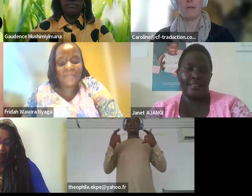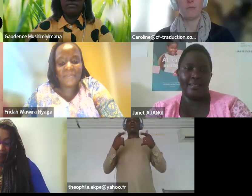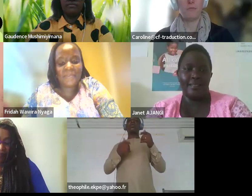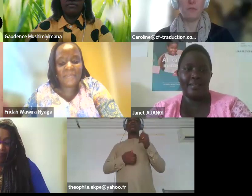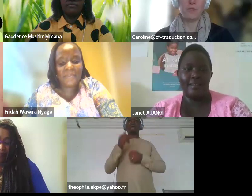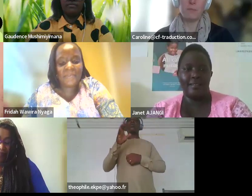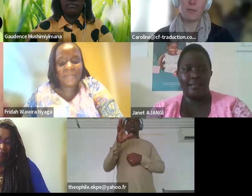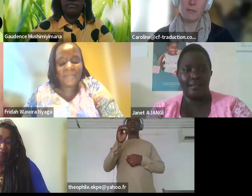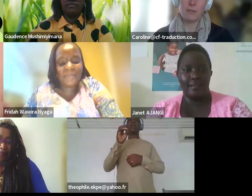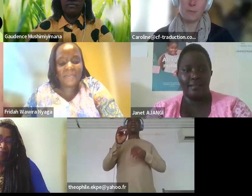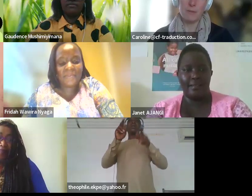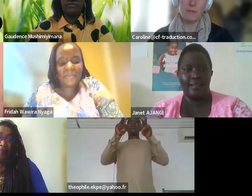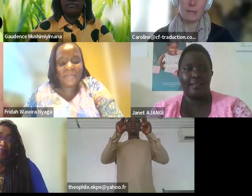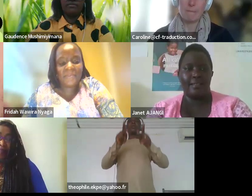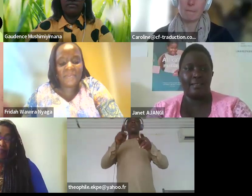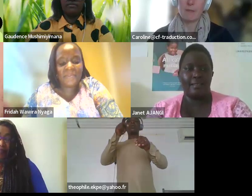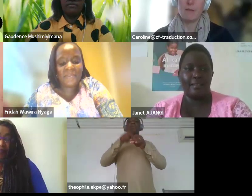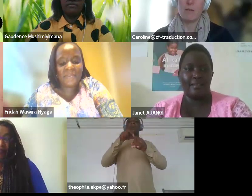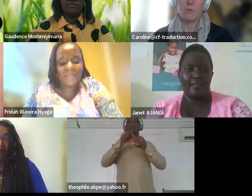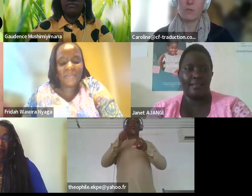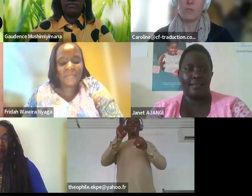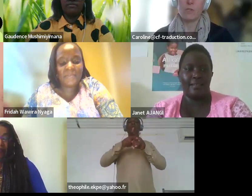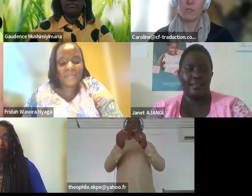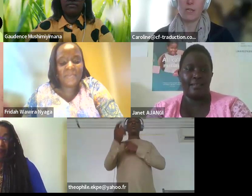et participantes dans l'audience aujourd'hui donc c'est vraiment un grand